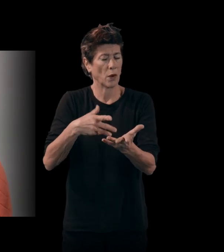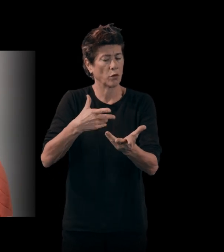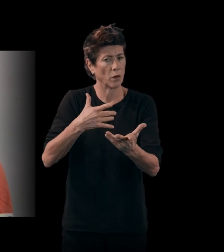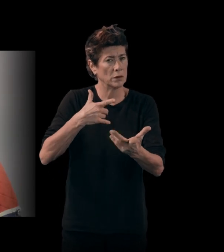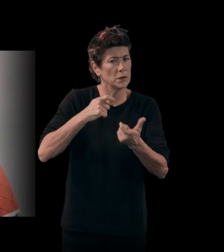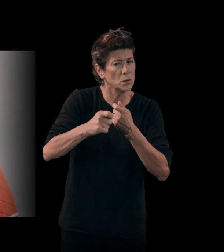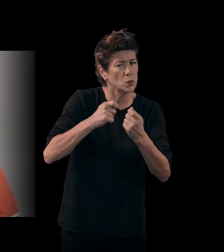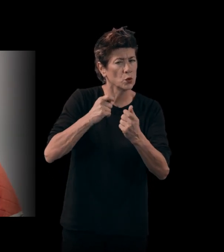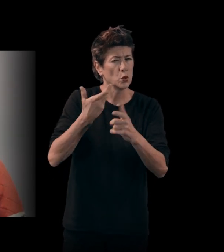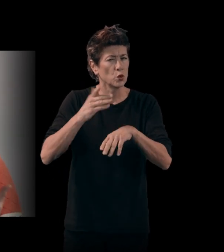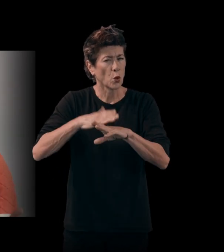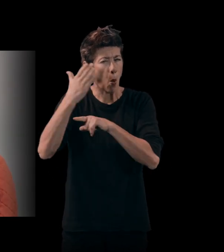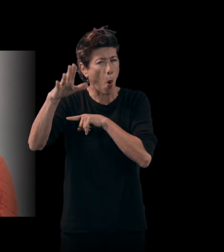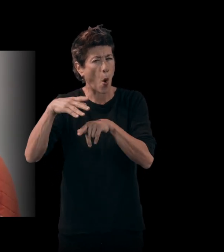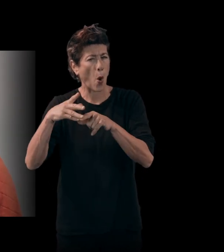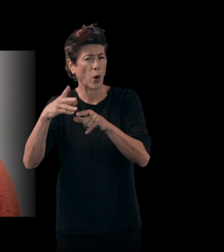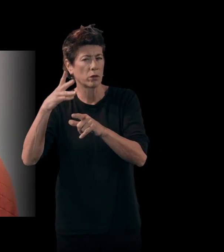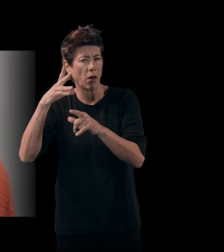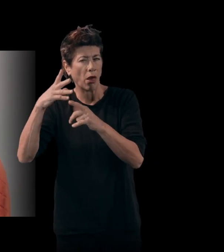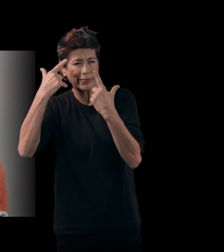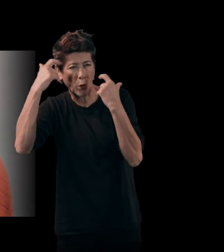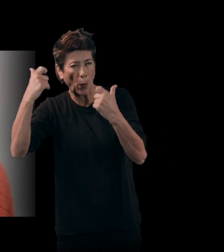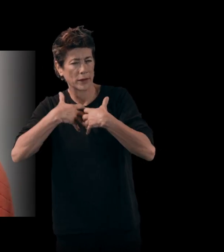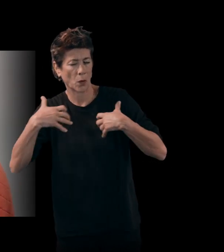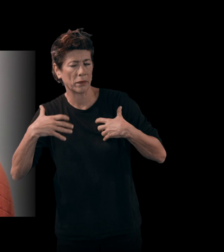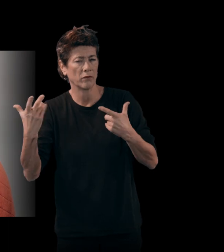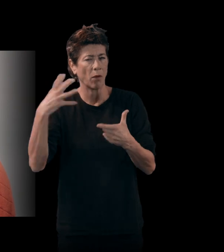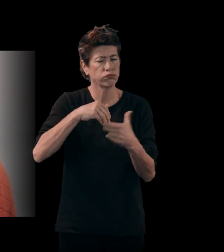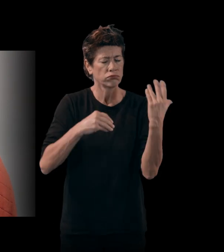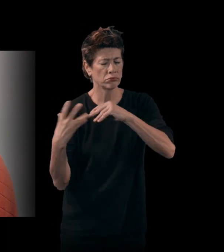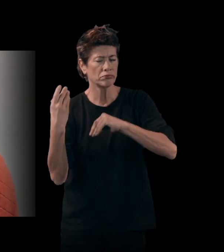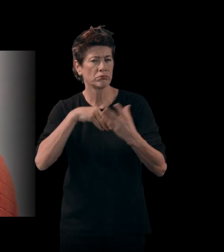aussi d’autres travaux, d’autres thèses, ça fait partie de cet espace-là.